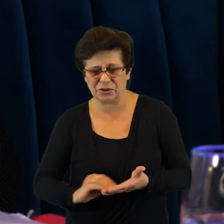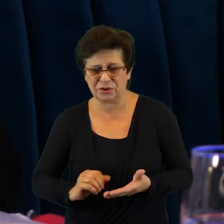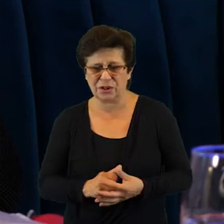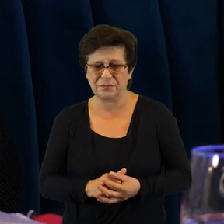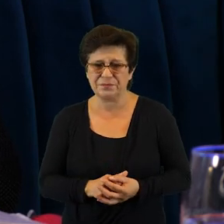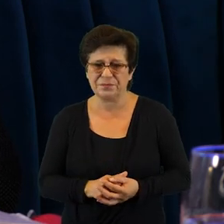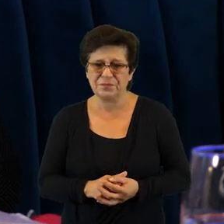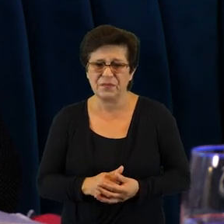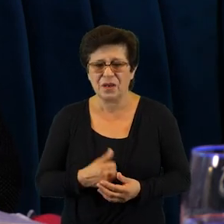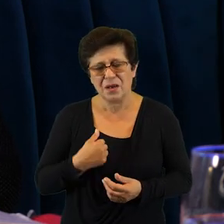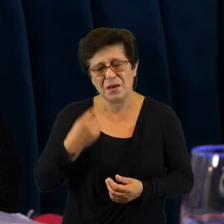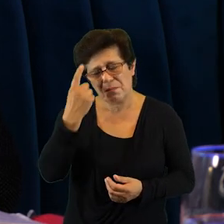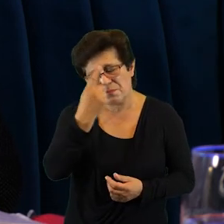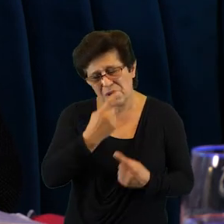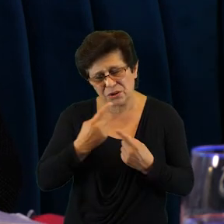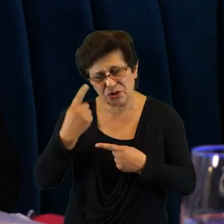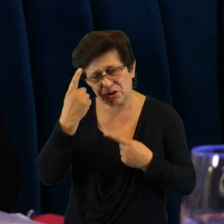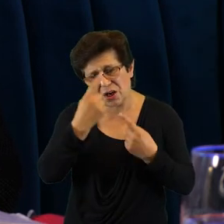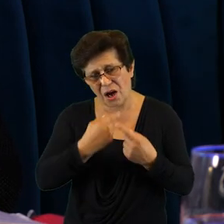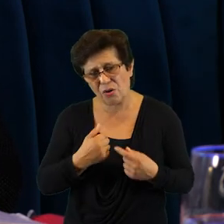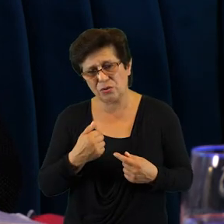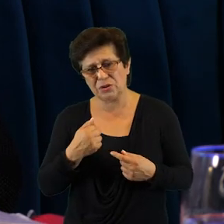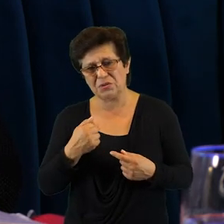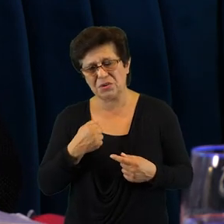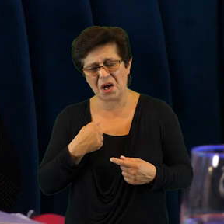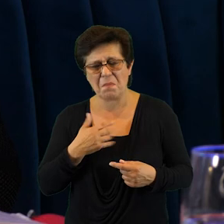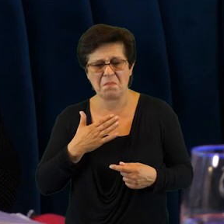to znaczy, sądził, że jego pozycja jest tak mocna,